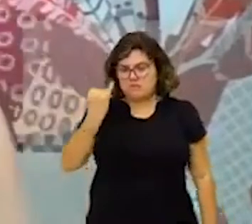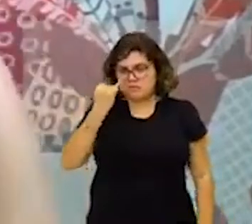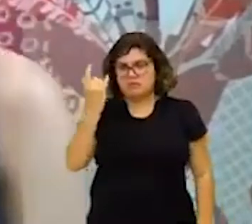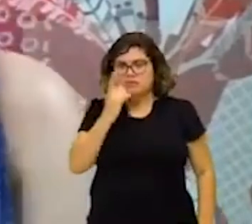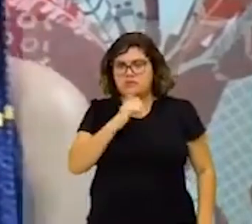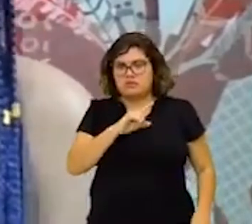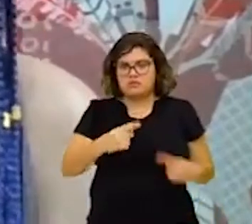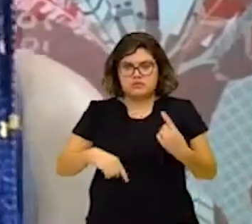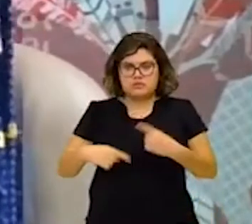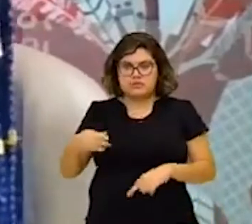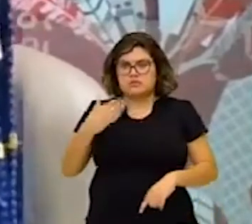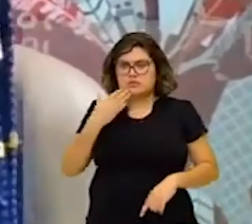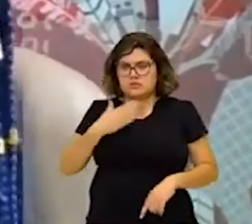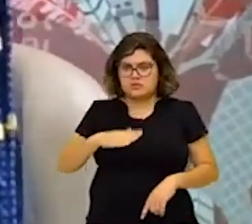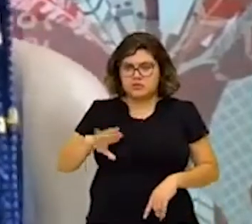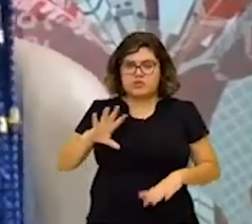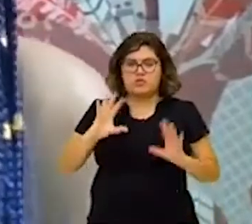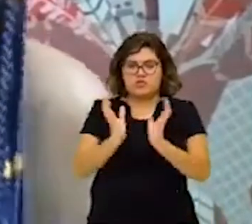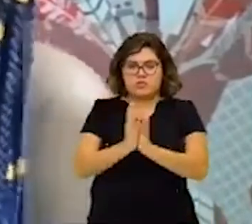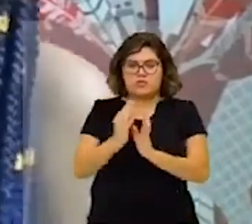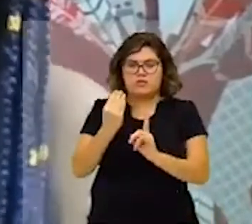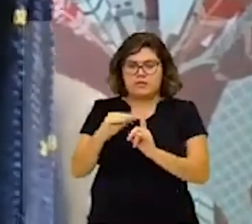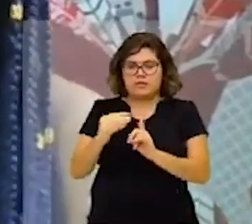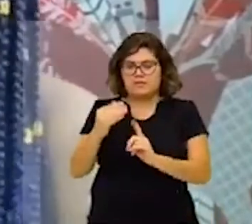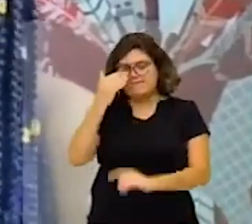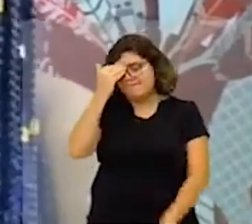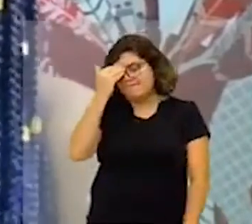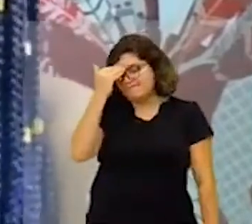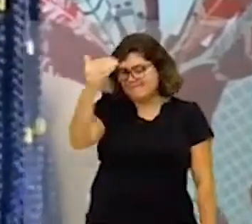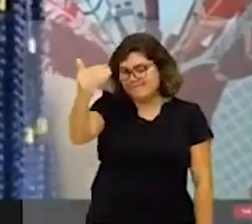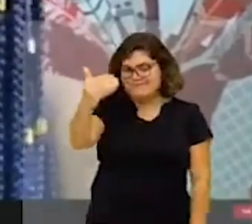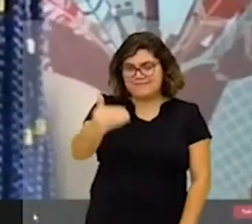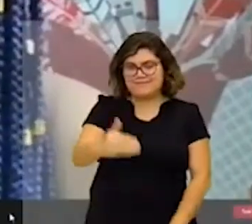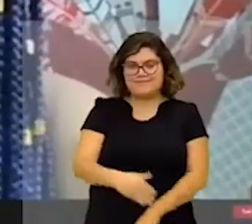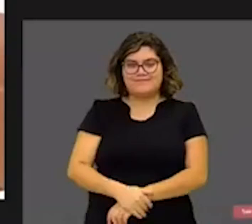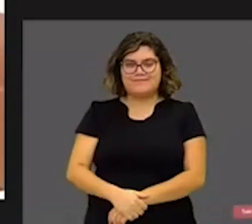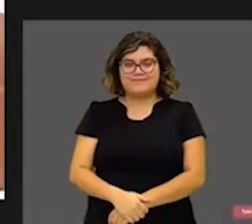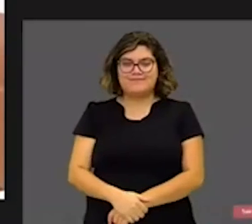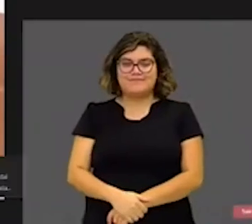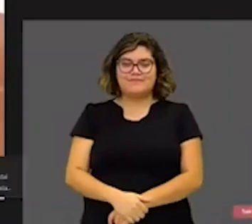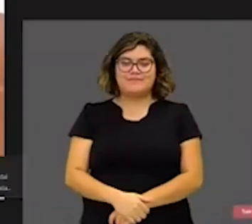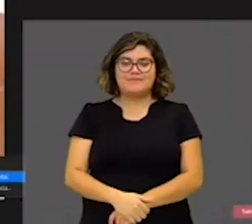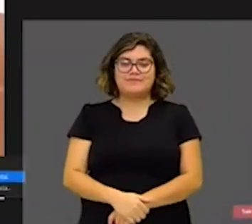candidaturas de grupos vulnerabilizados obrigada bom obrigada professora Neila